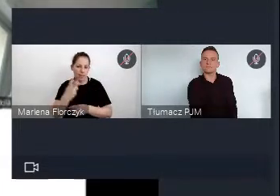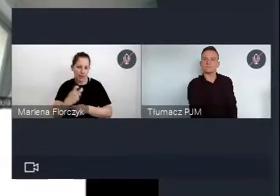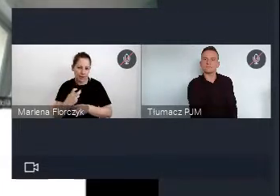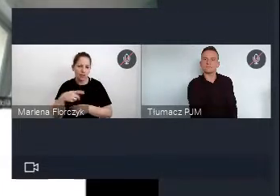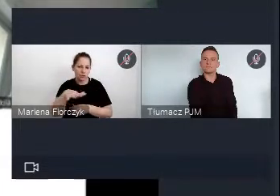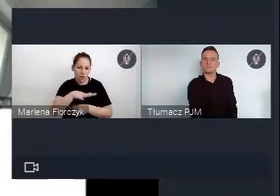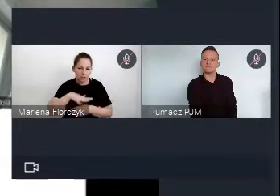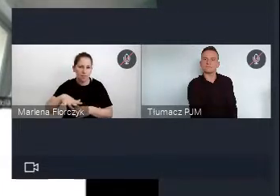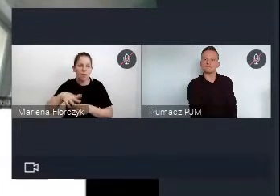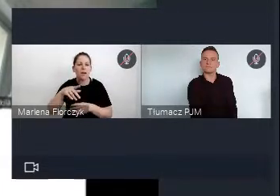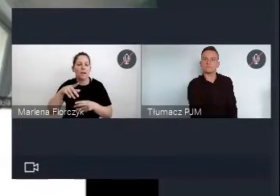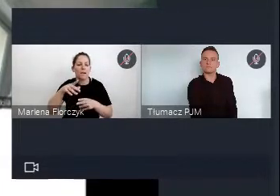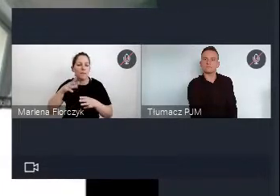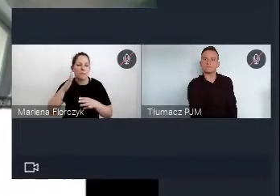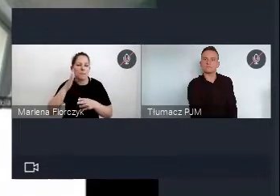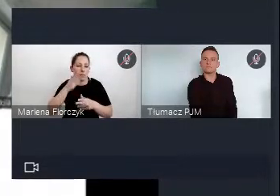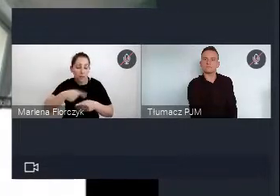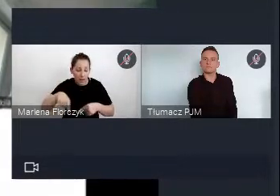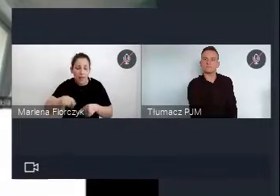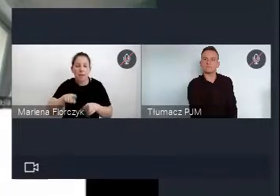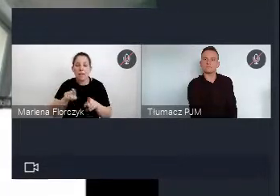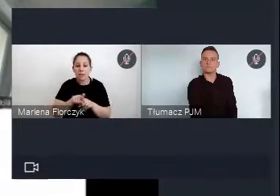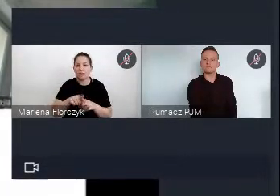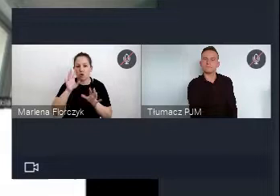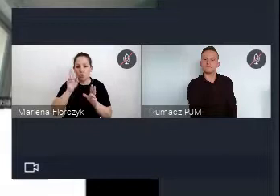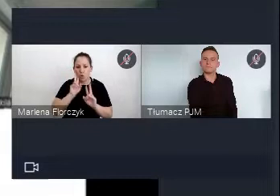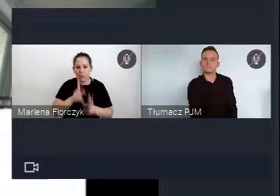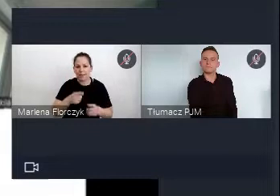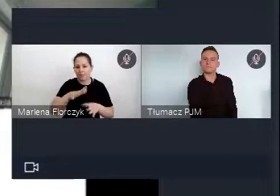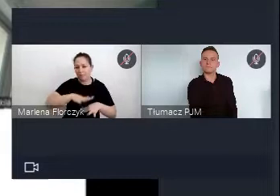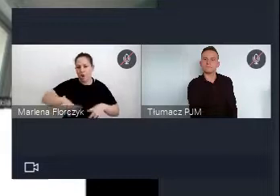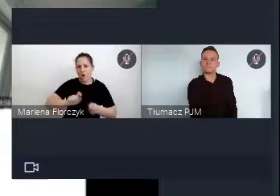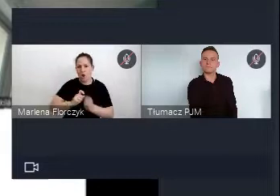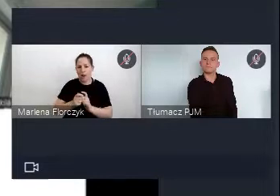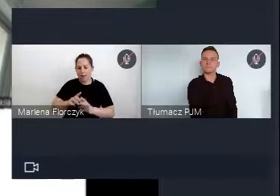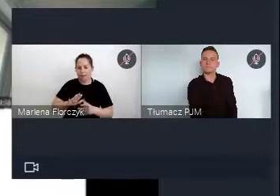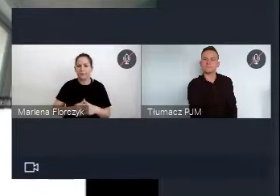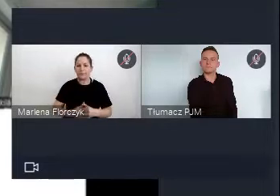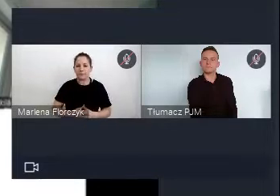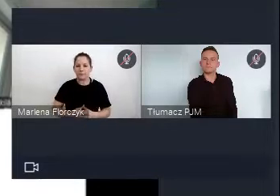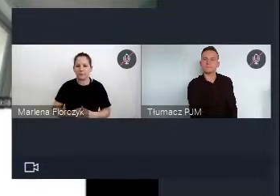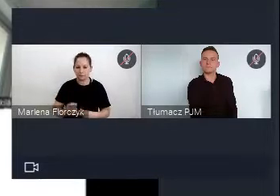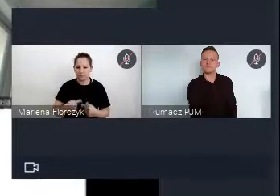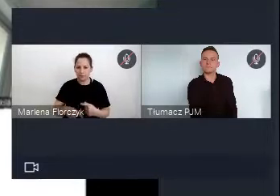aby skonkretyzować te działania na poziomie lokalnym. Następnie musieliśmy się zastanowić, w jaki sposób możemy zmierzyć,